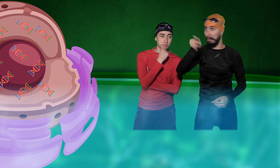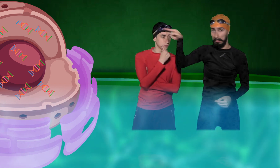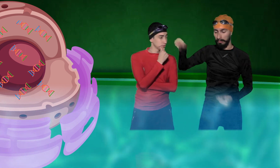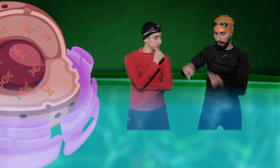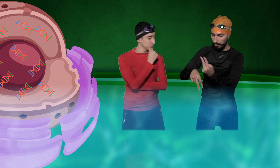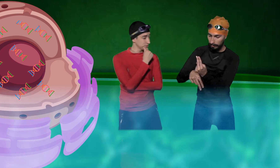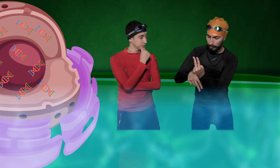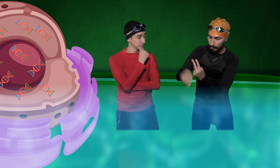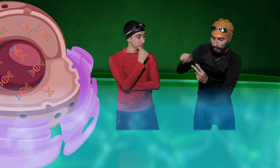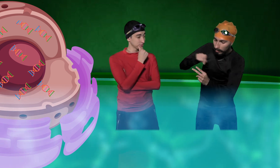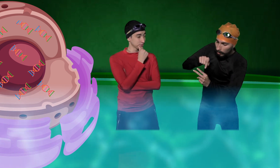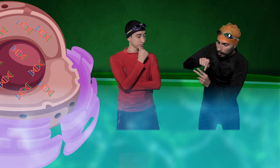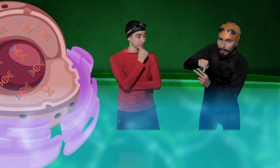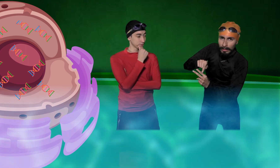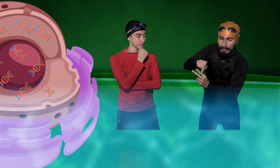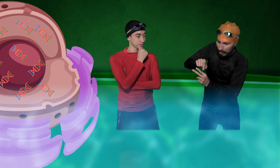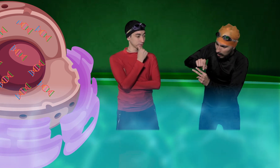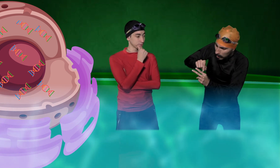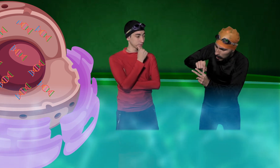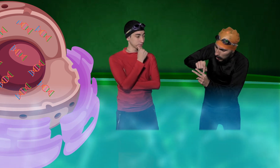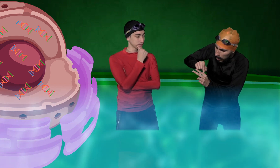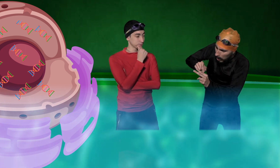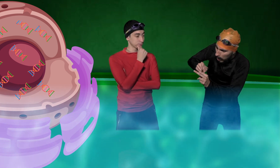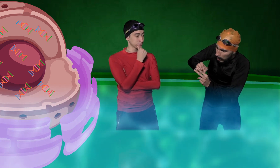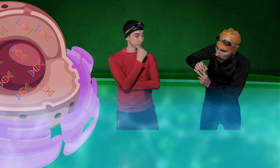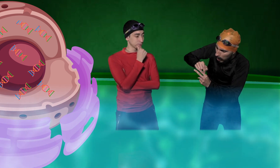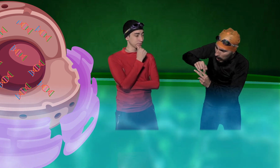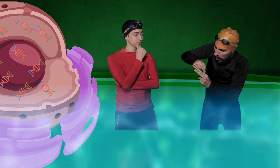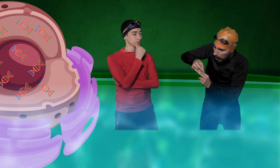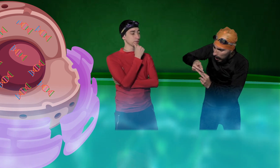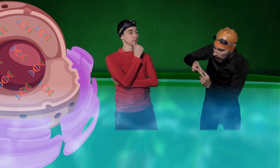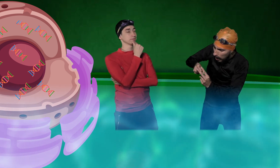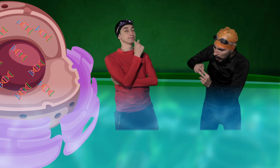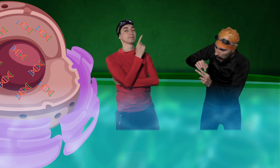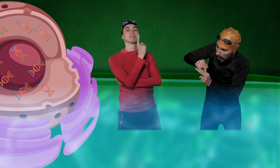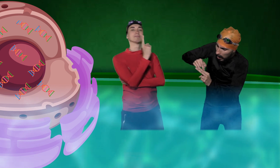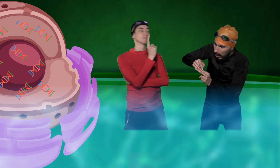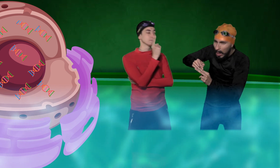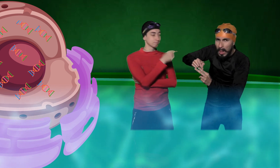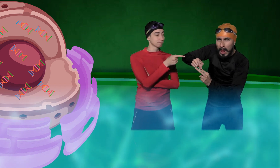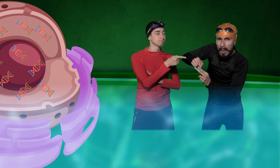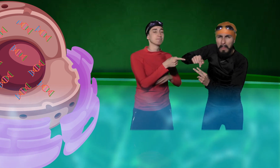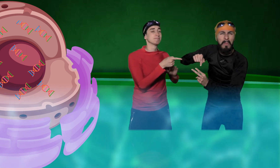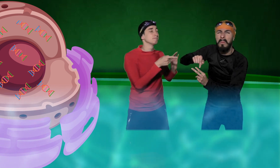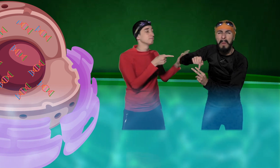El ADN está organizado en unas cadenas que parecen escaleras en forma de caracol.